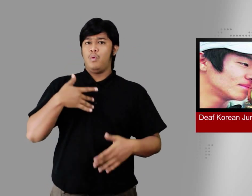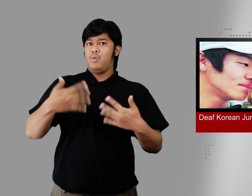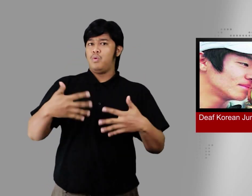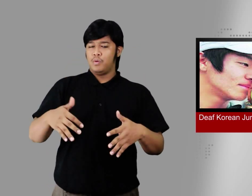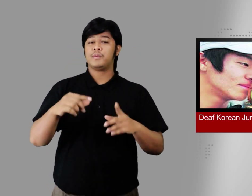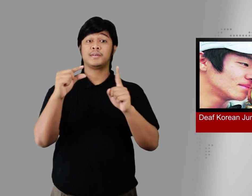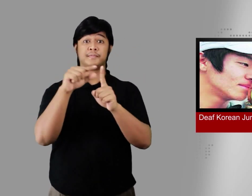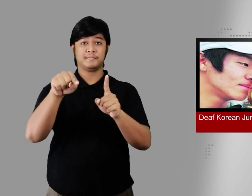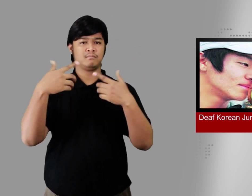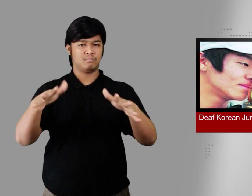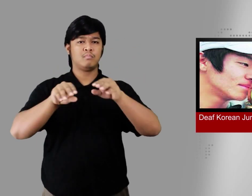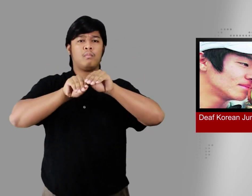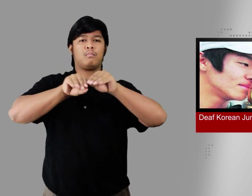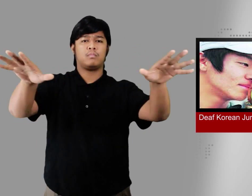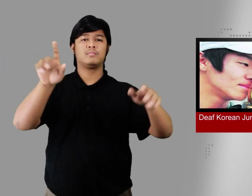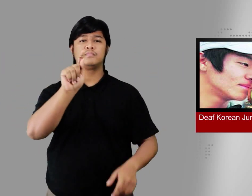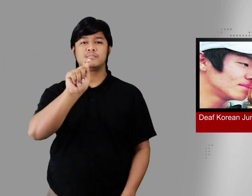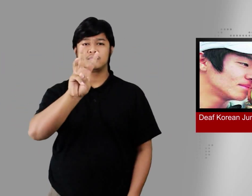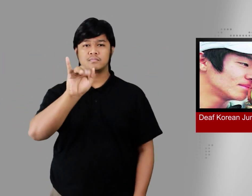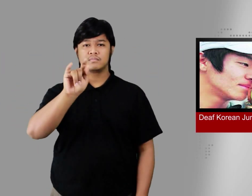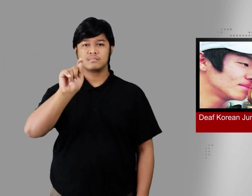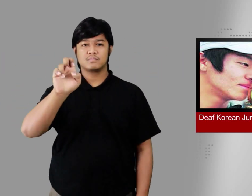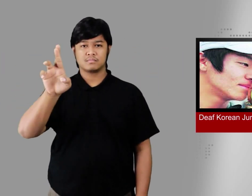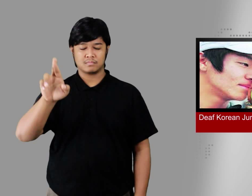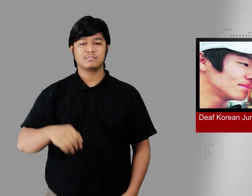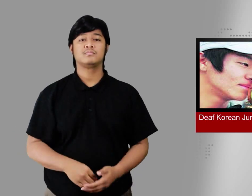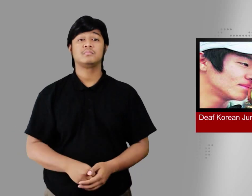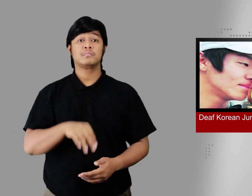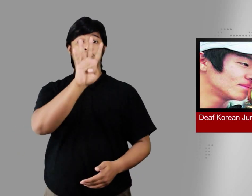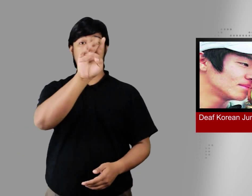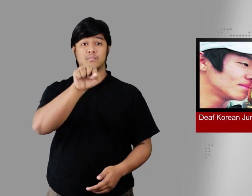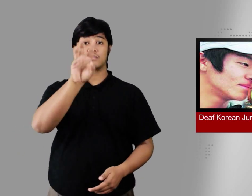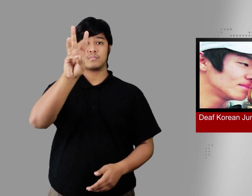Nadal dan Federer berasa kagum dan telah menyebarkan di Twitter.